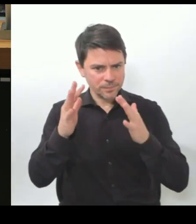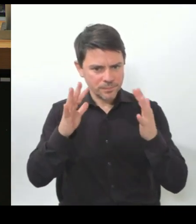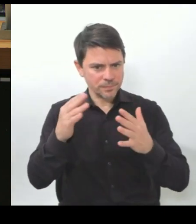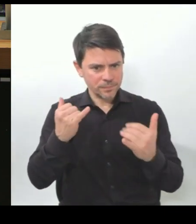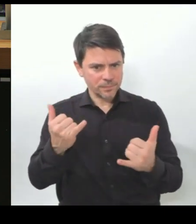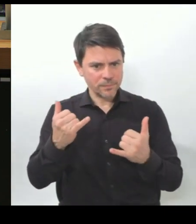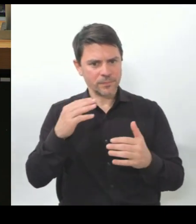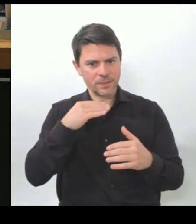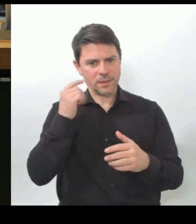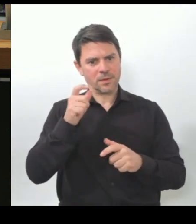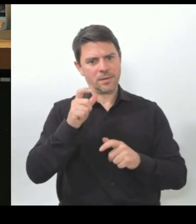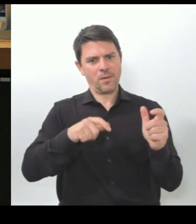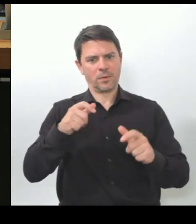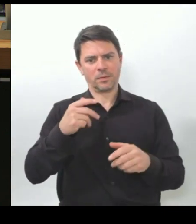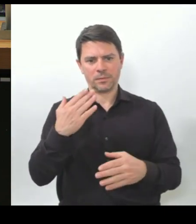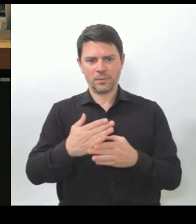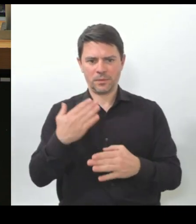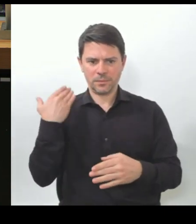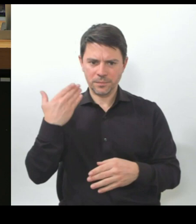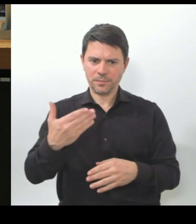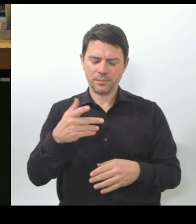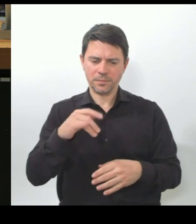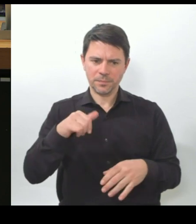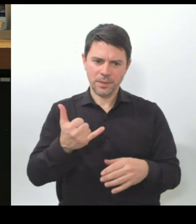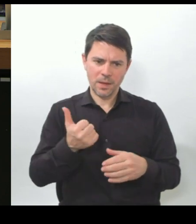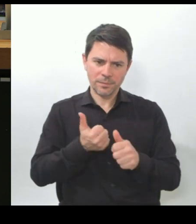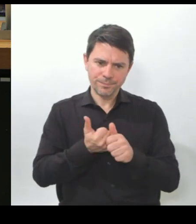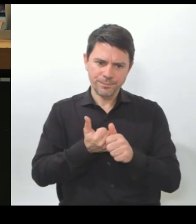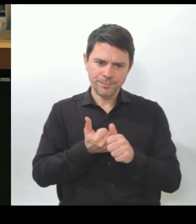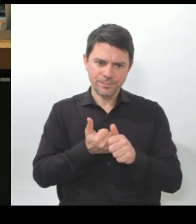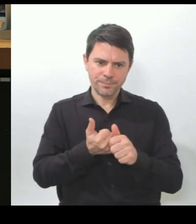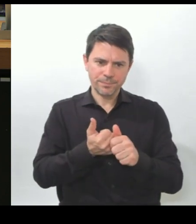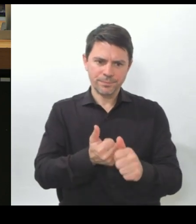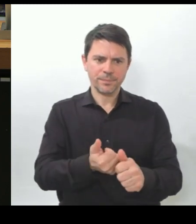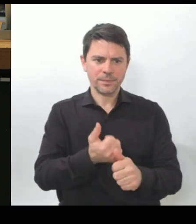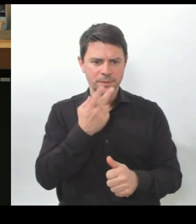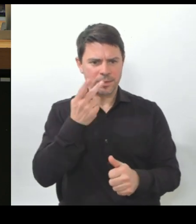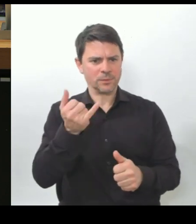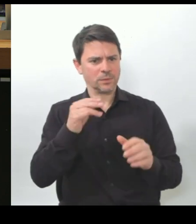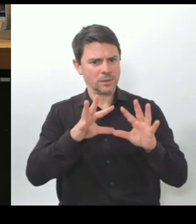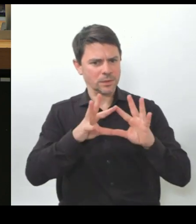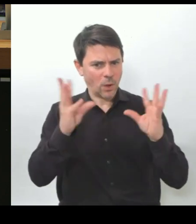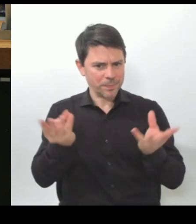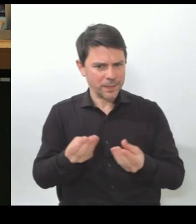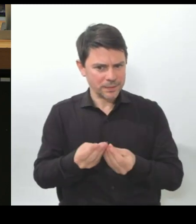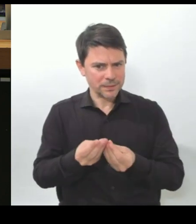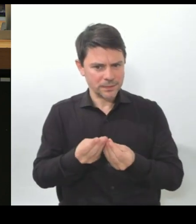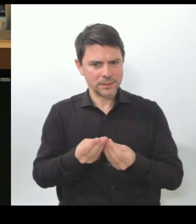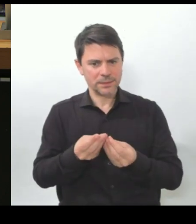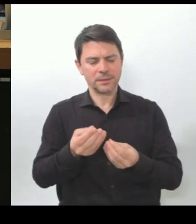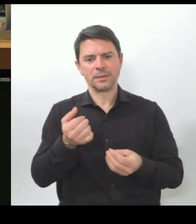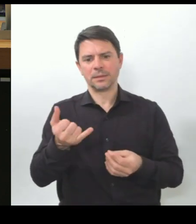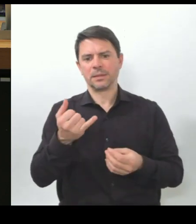jedem Fall hat auch der Senat Franziska Giffey sich die TV vorgenommen. Und siehe da so weit wie wir heute in den Planung